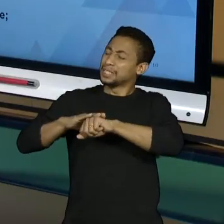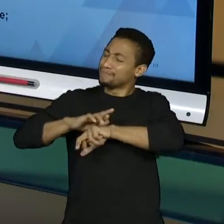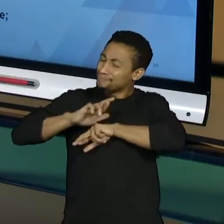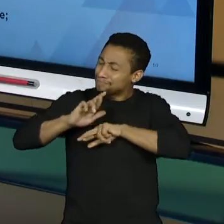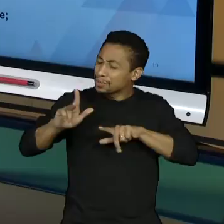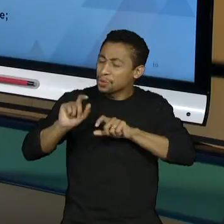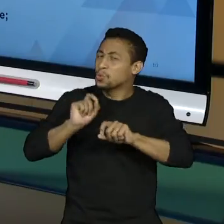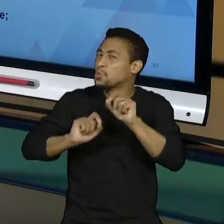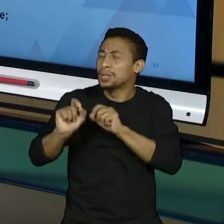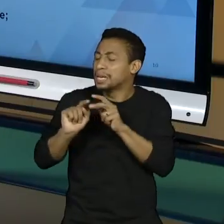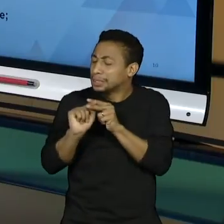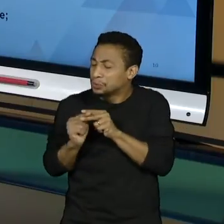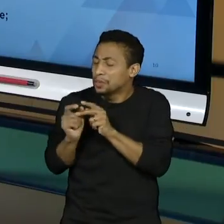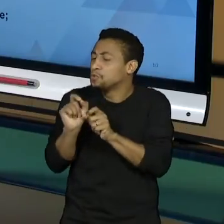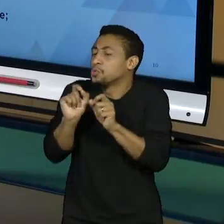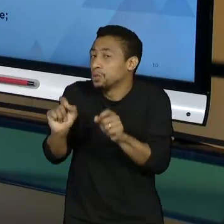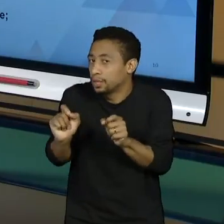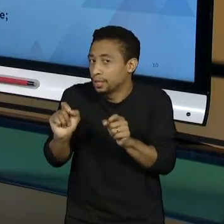INTERESSANTE VOCÊ PENSAR NISSO, INTERESSANTE